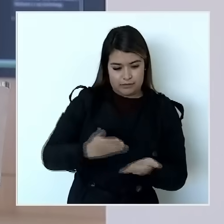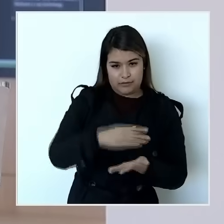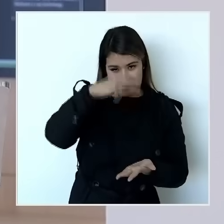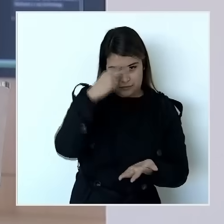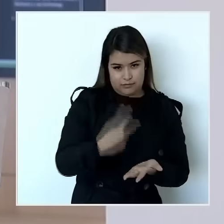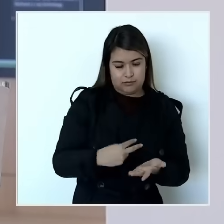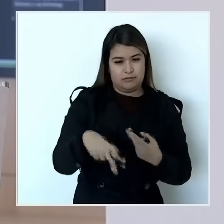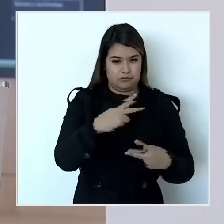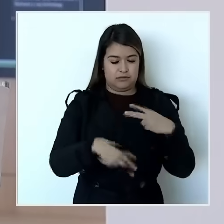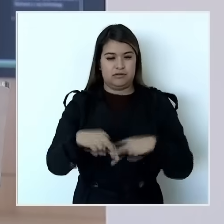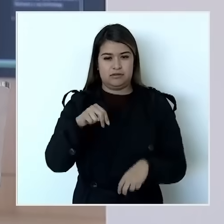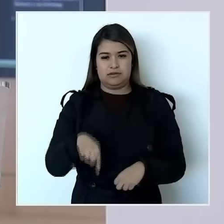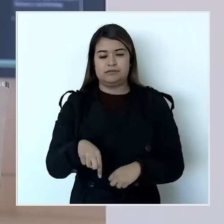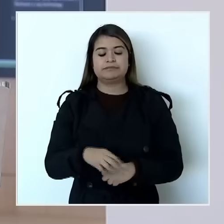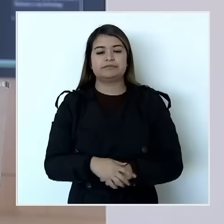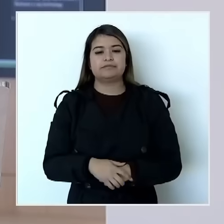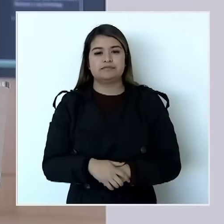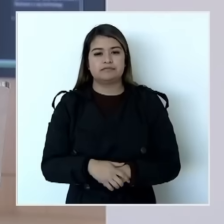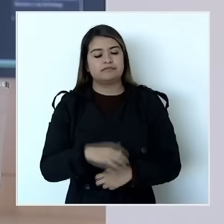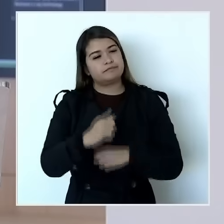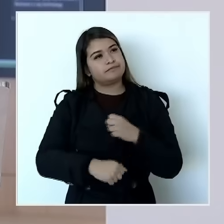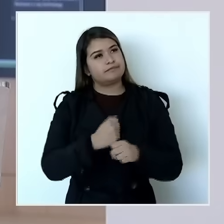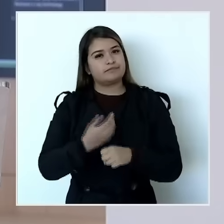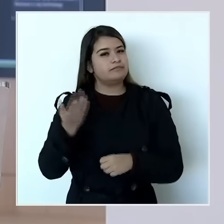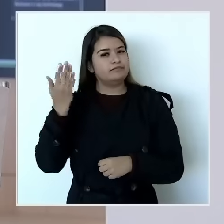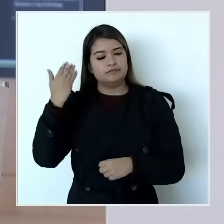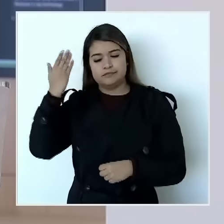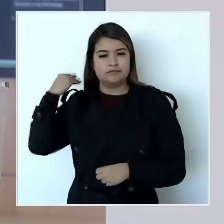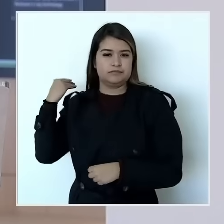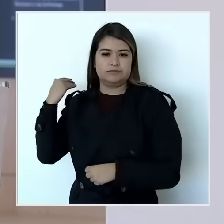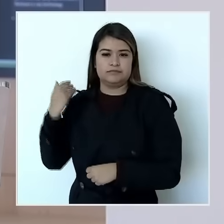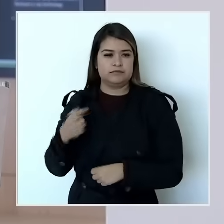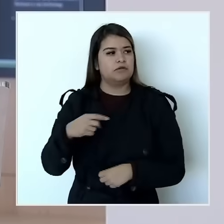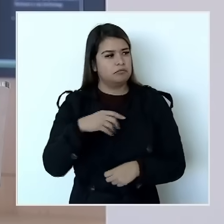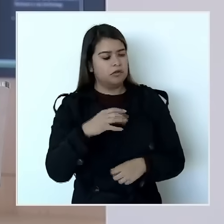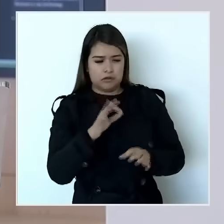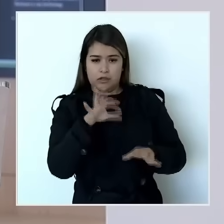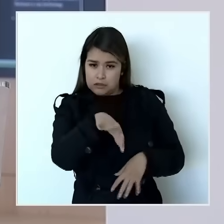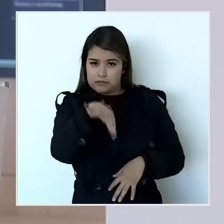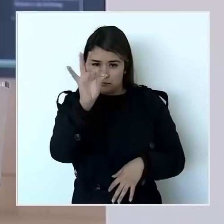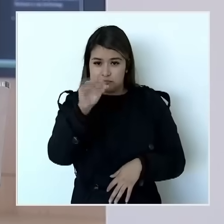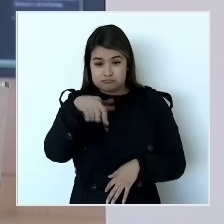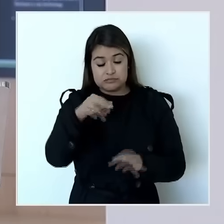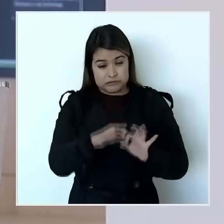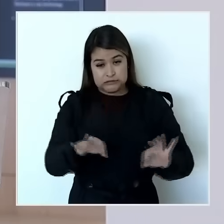hace algunos años escogió a este trascendental lugar como sede de las oficinas centrales de